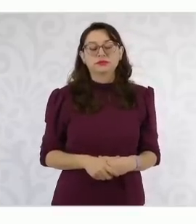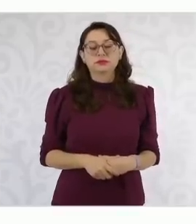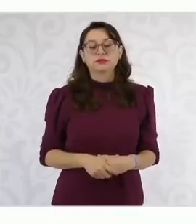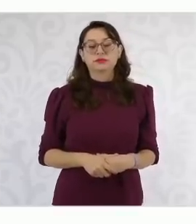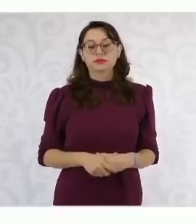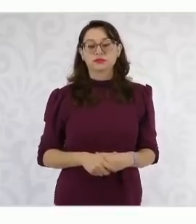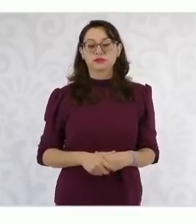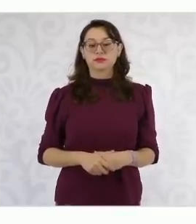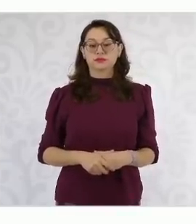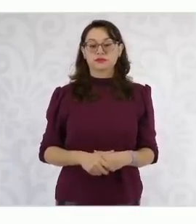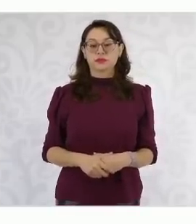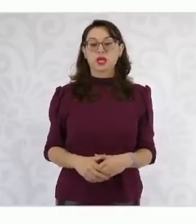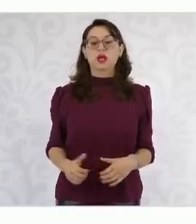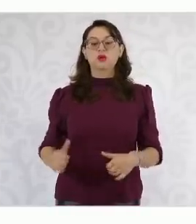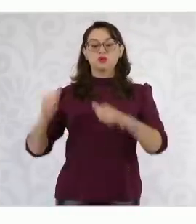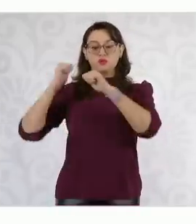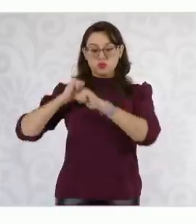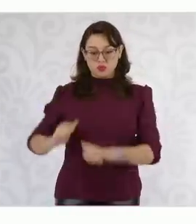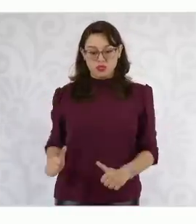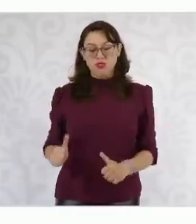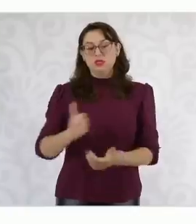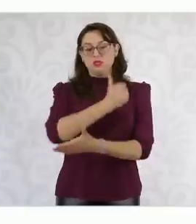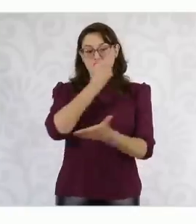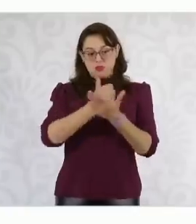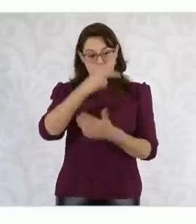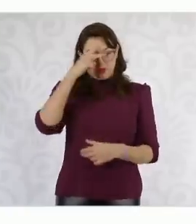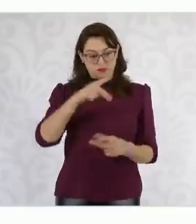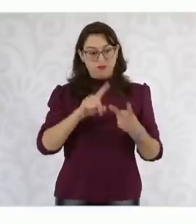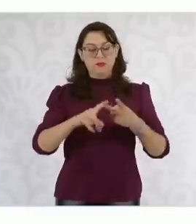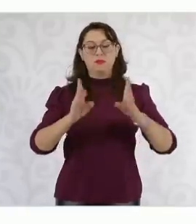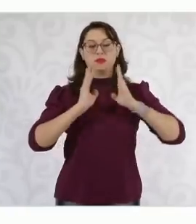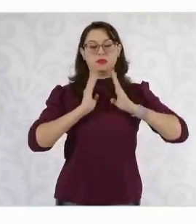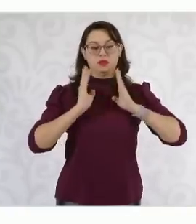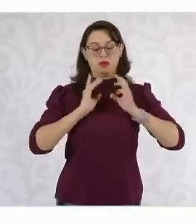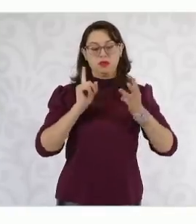la Ciudad de México el ejército la Secretaría de Seguridad Ciudadana la fiscalía general de